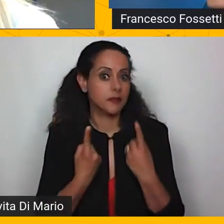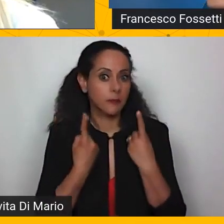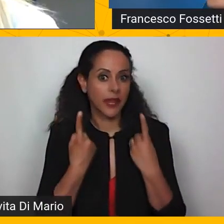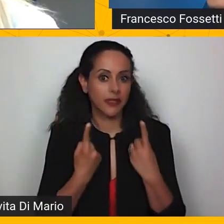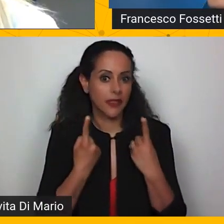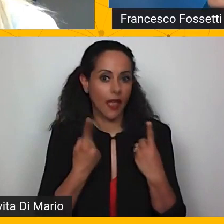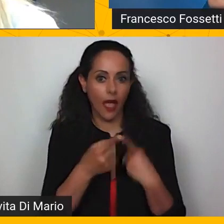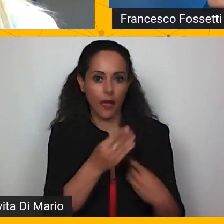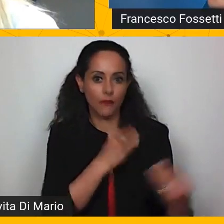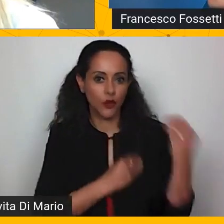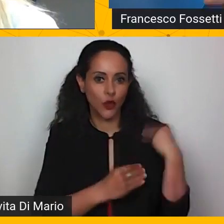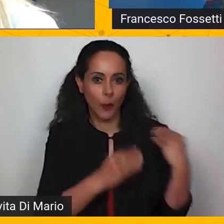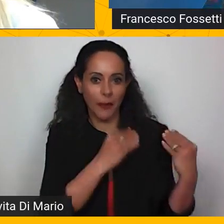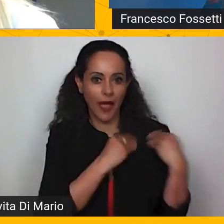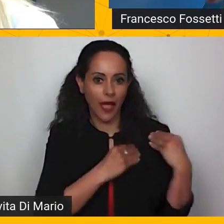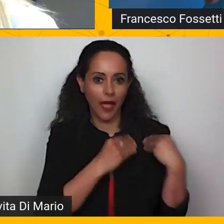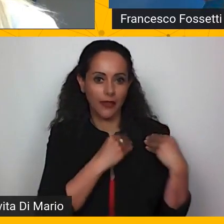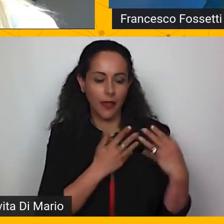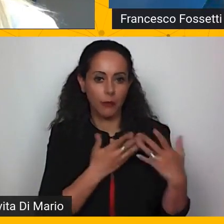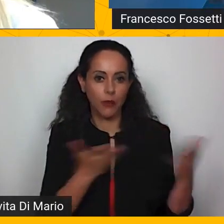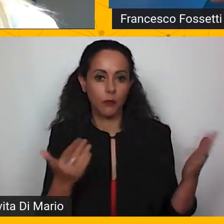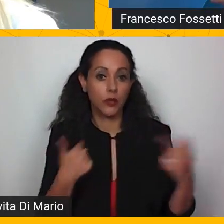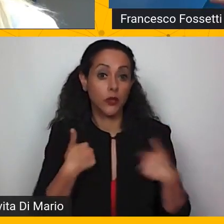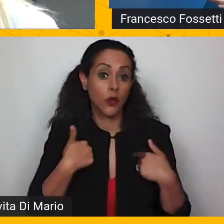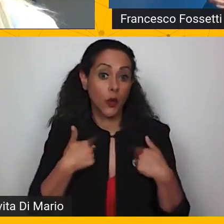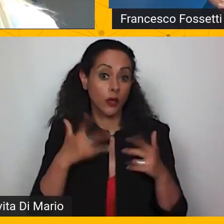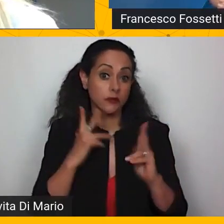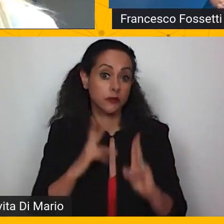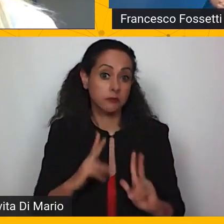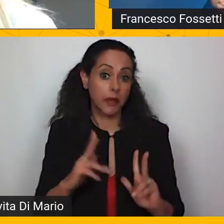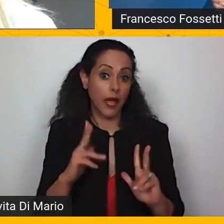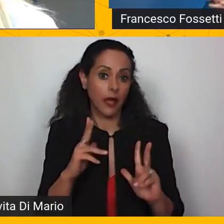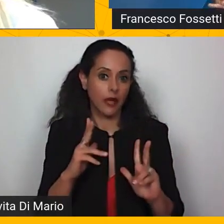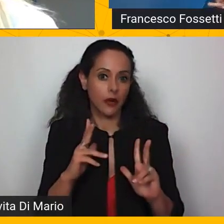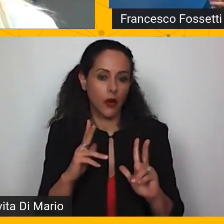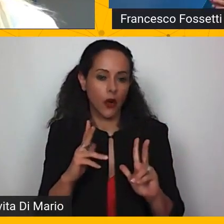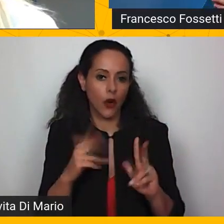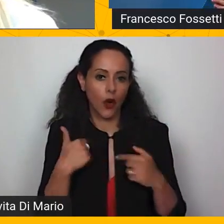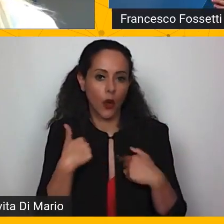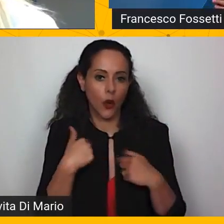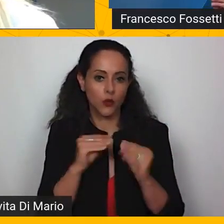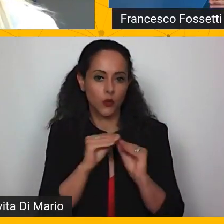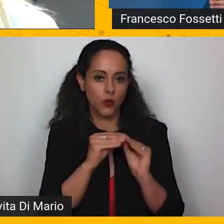sì sì aspettiamo assolutamente le domande del pubblico io